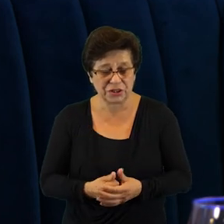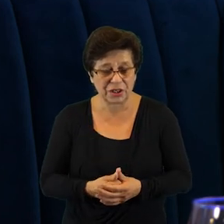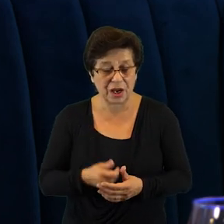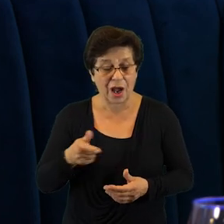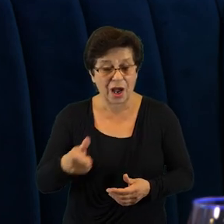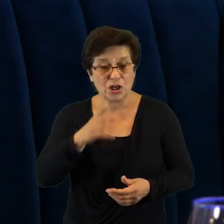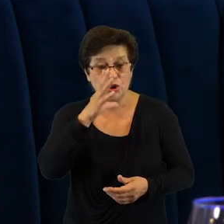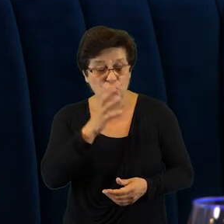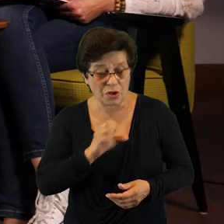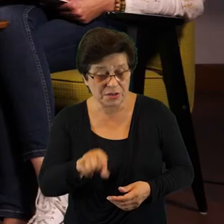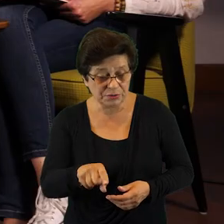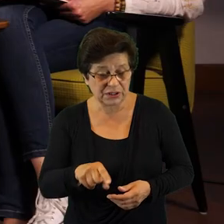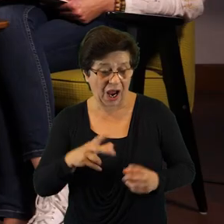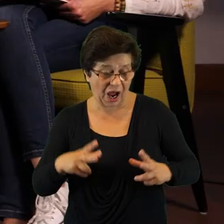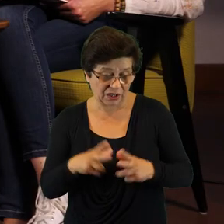Tak, Słonimski był wówczas antykomunistą,